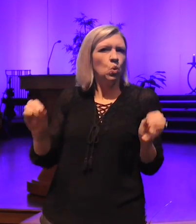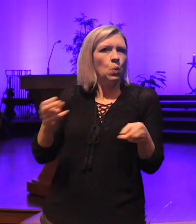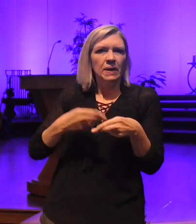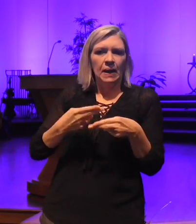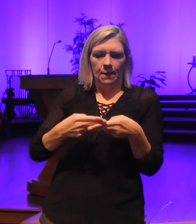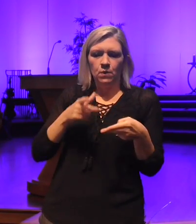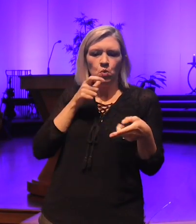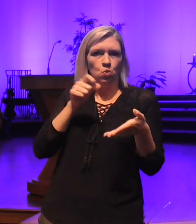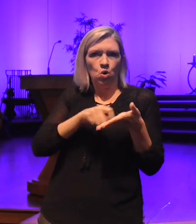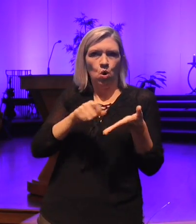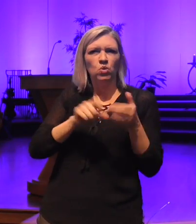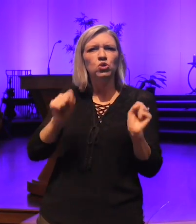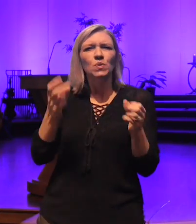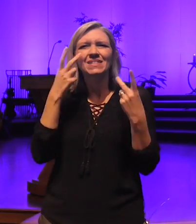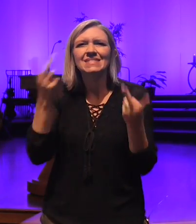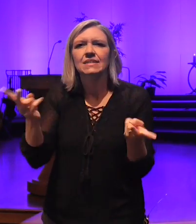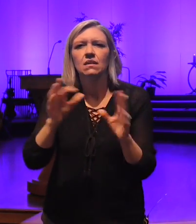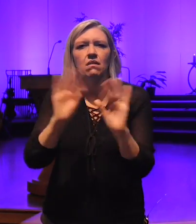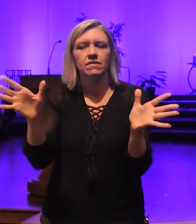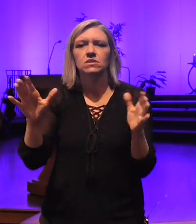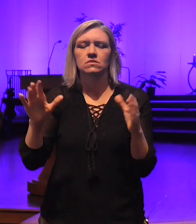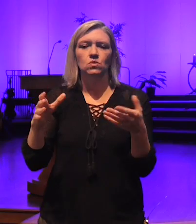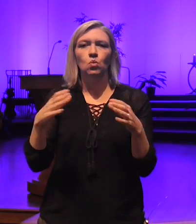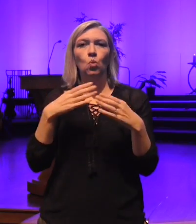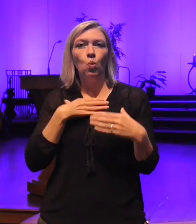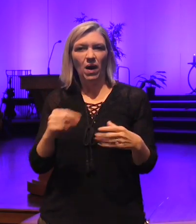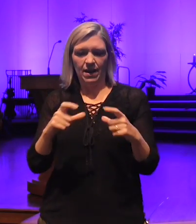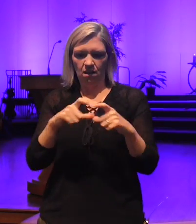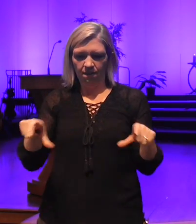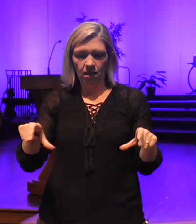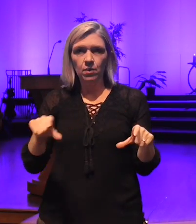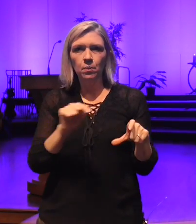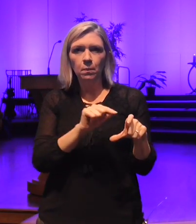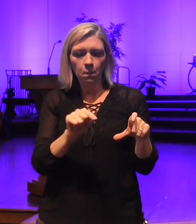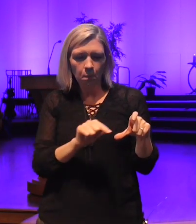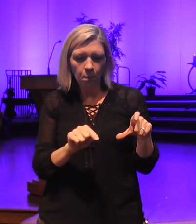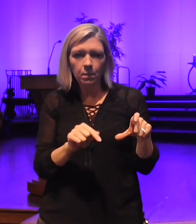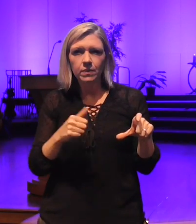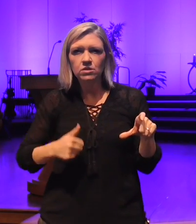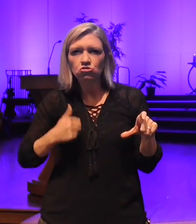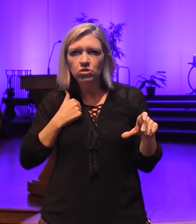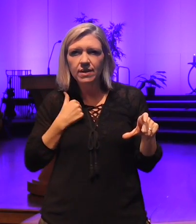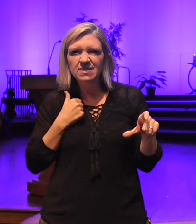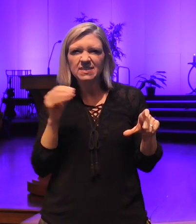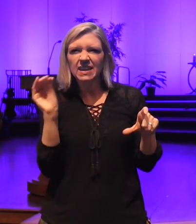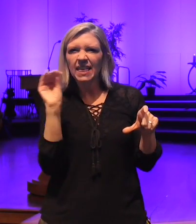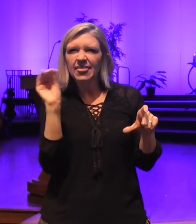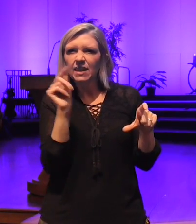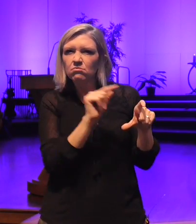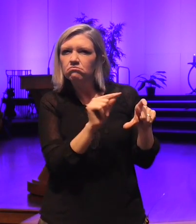tan estériles que es sólo un sobre blanco y una dirección y nada más y lo que acepté